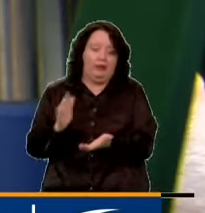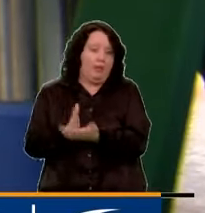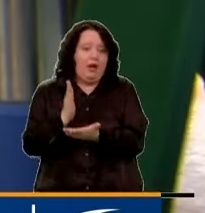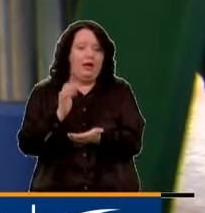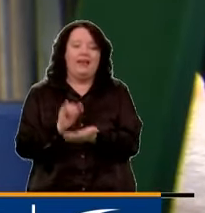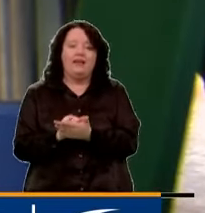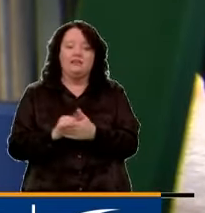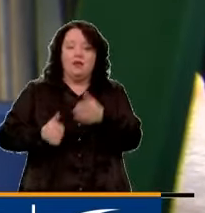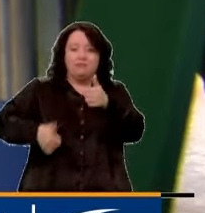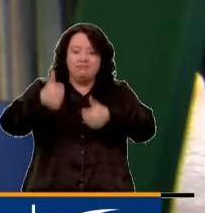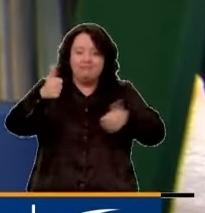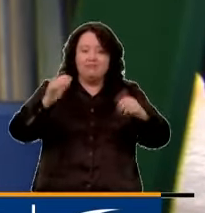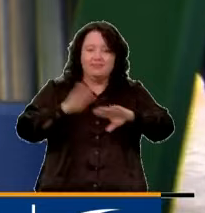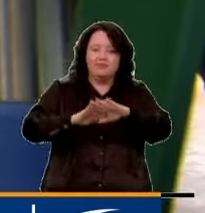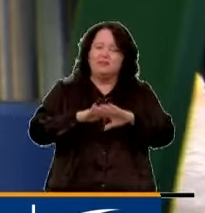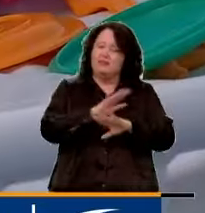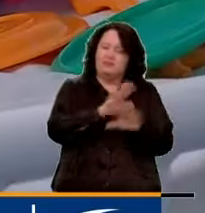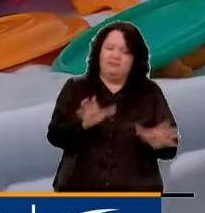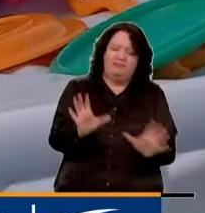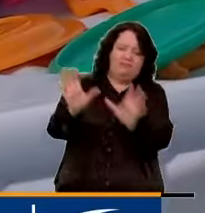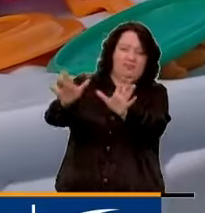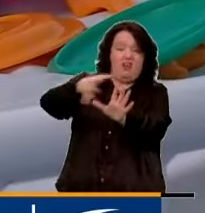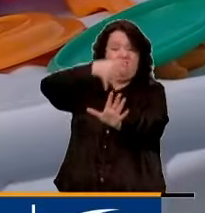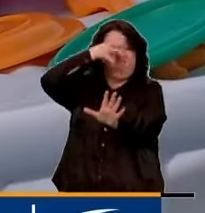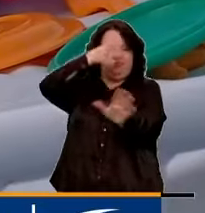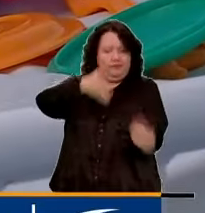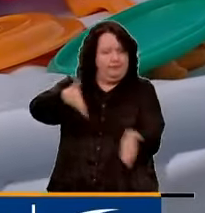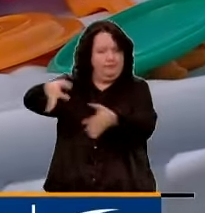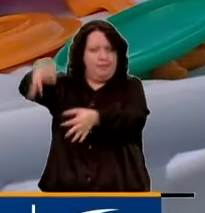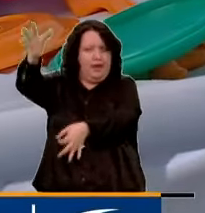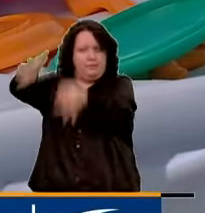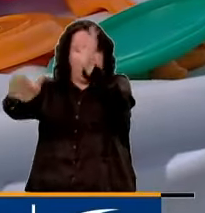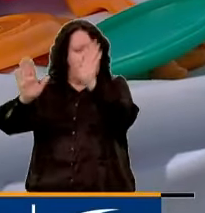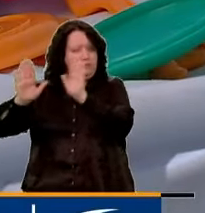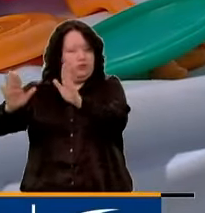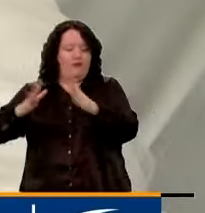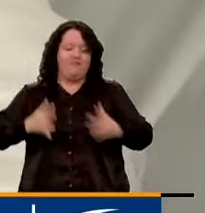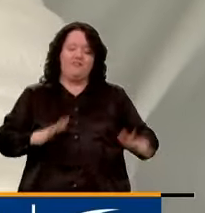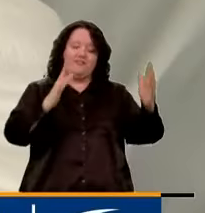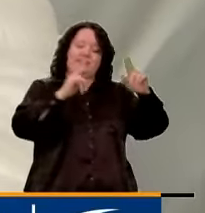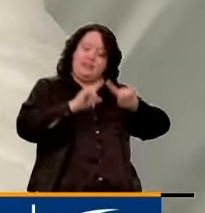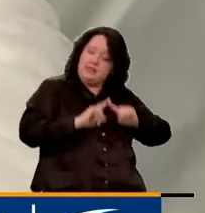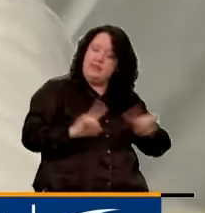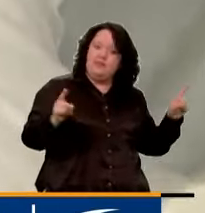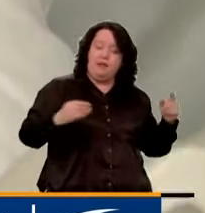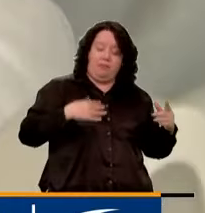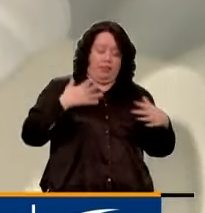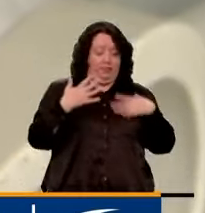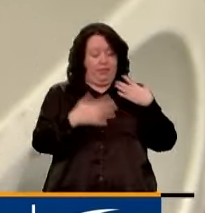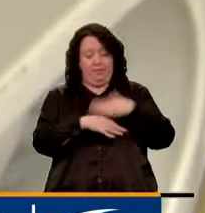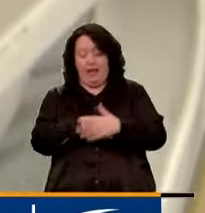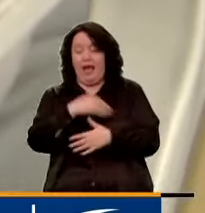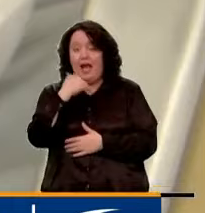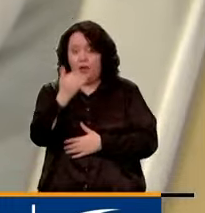))) de esos 153 son menores de edad y 11 han estado en compañía